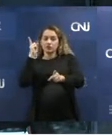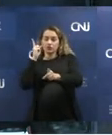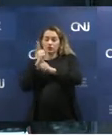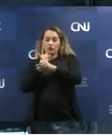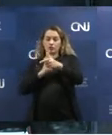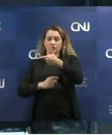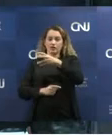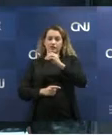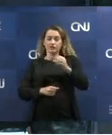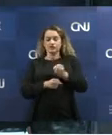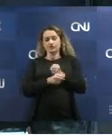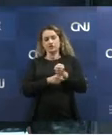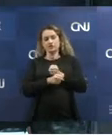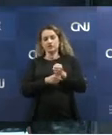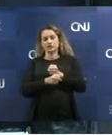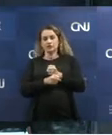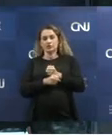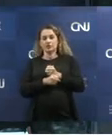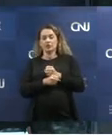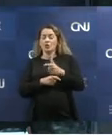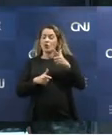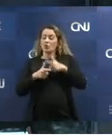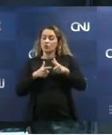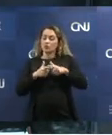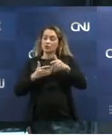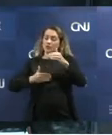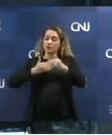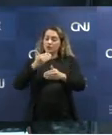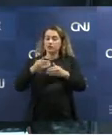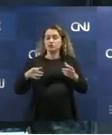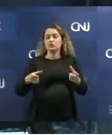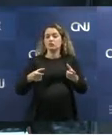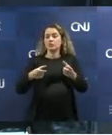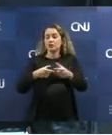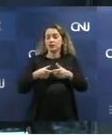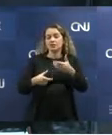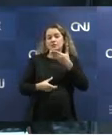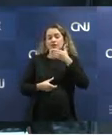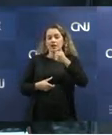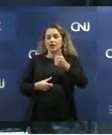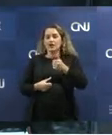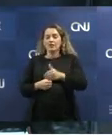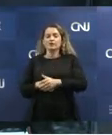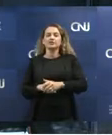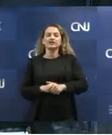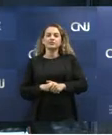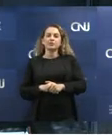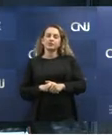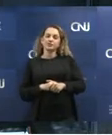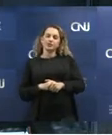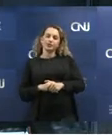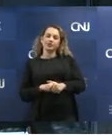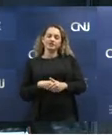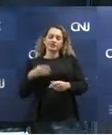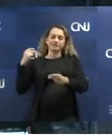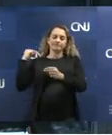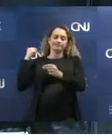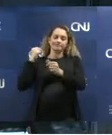o problema persiste com uma pequena melhora, me parece. De uns tempos para cá, essa pró atividade, como mencionou